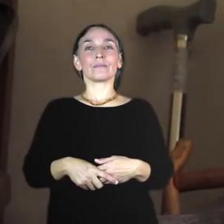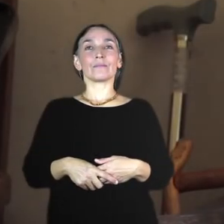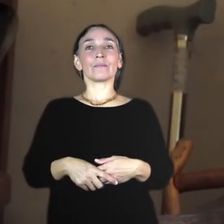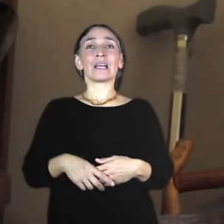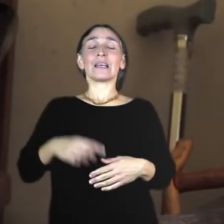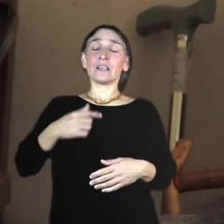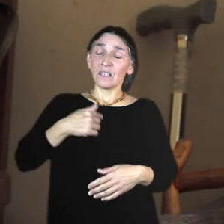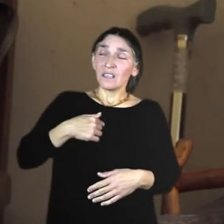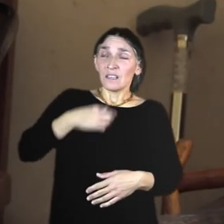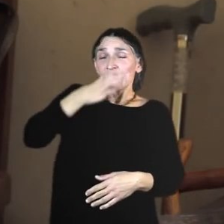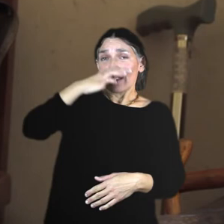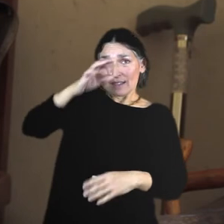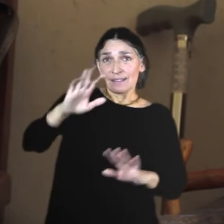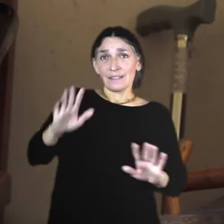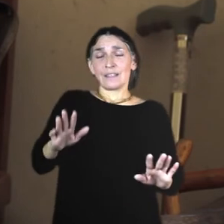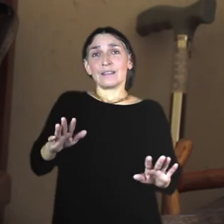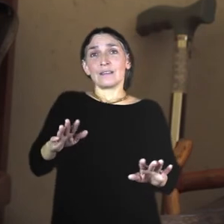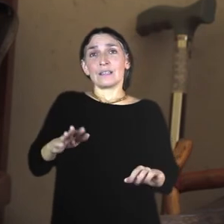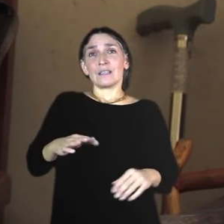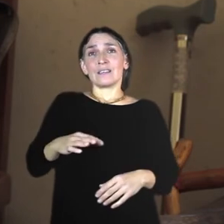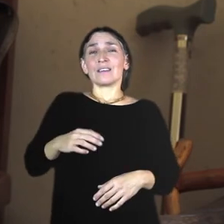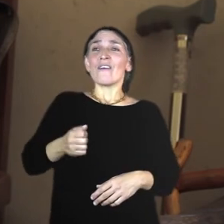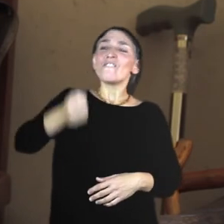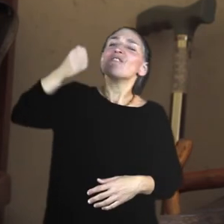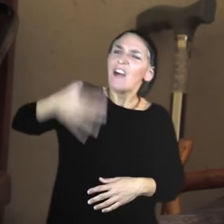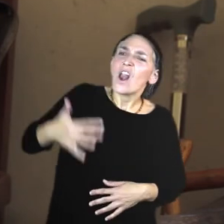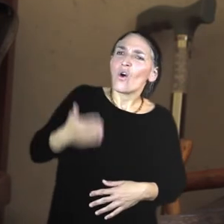Yo le podría decir... valorate a ti misma.